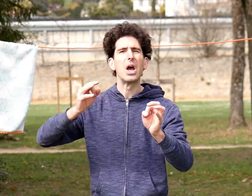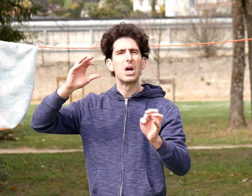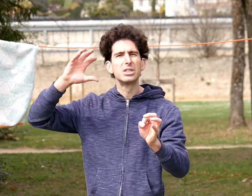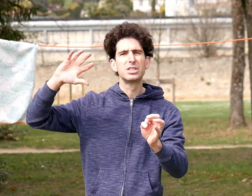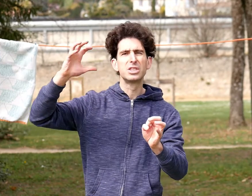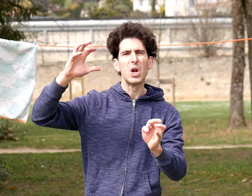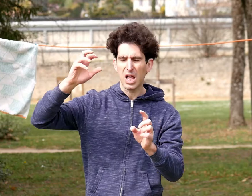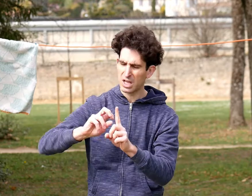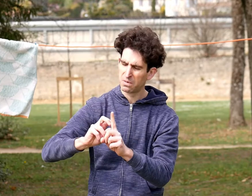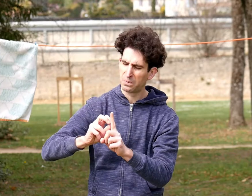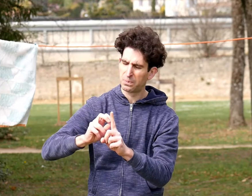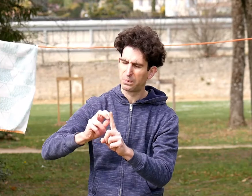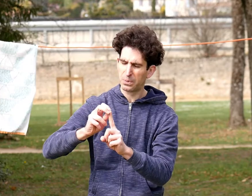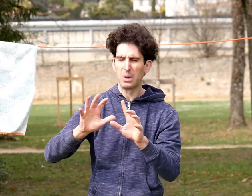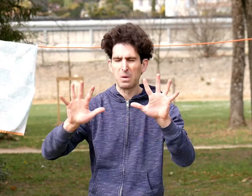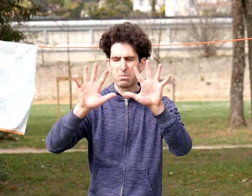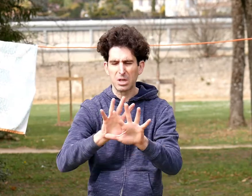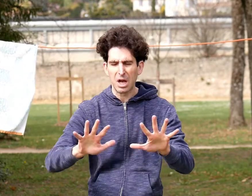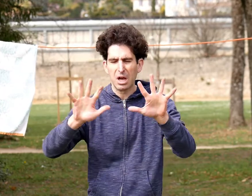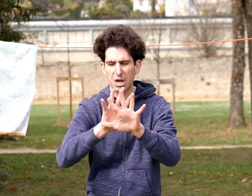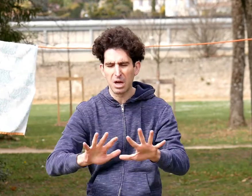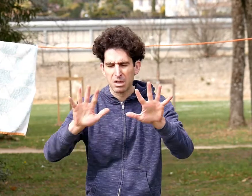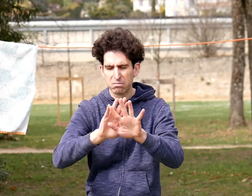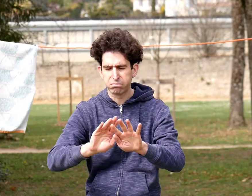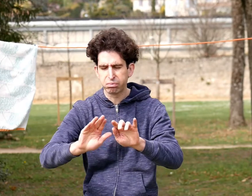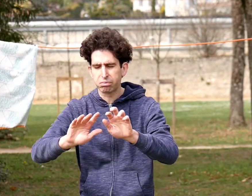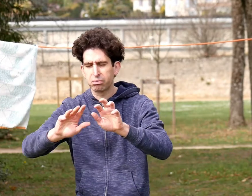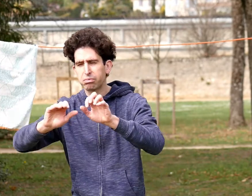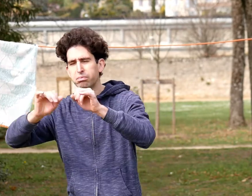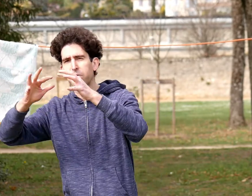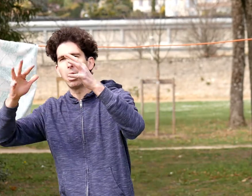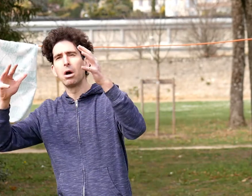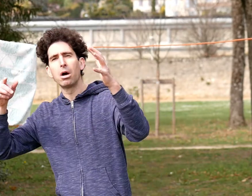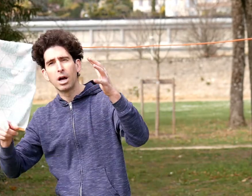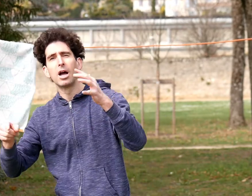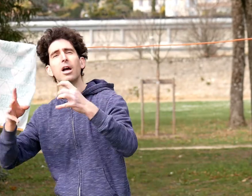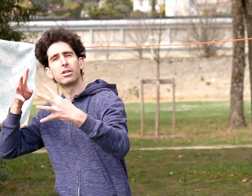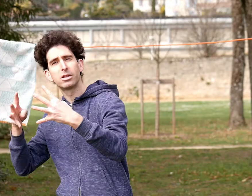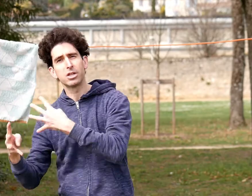Quand le soleil chauffe, la température monte et le brouillard se dissipe. Il devient un gaz transparent.